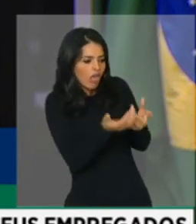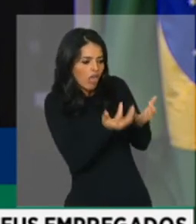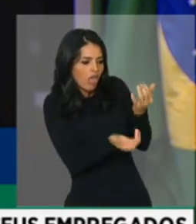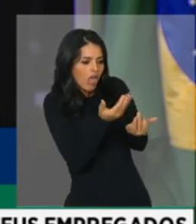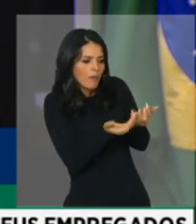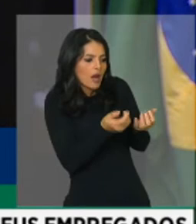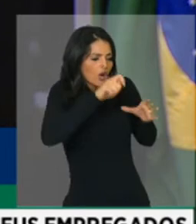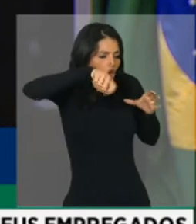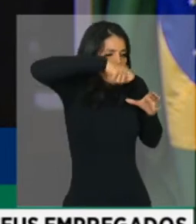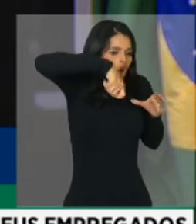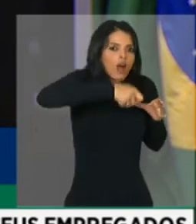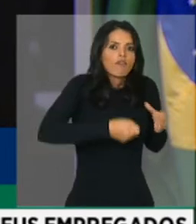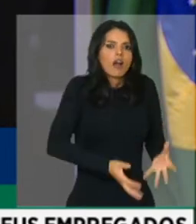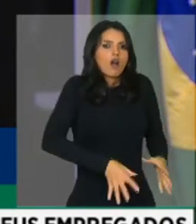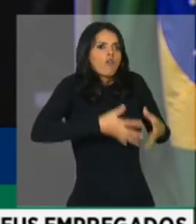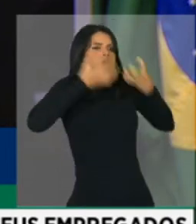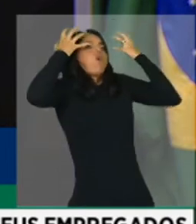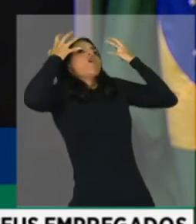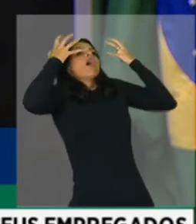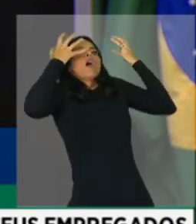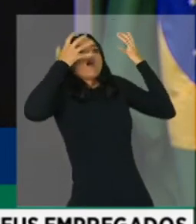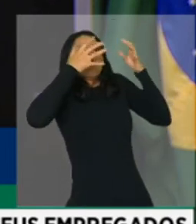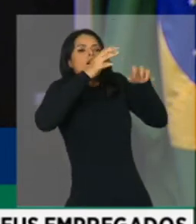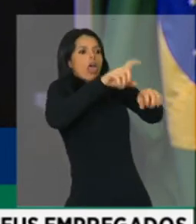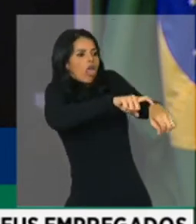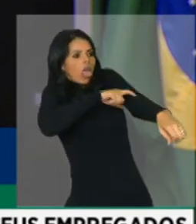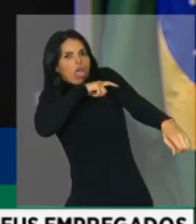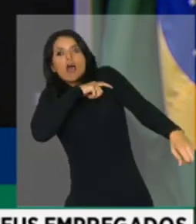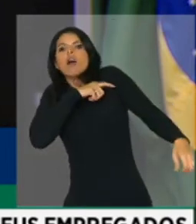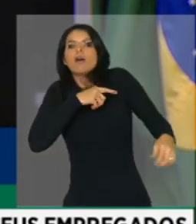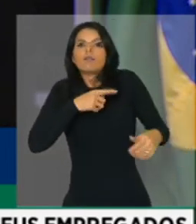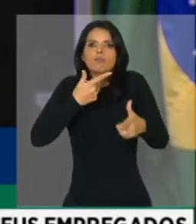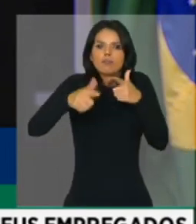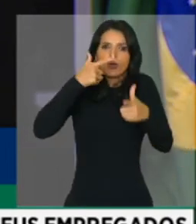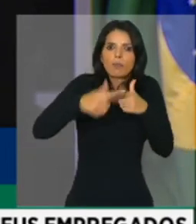SUBIR.... O POVO NÃO COME MAIS CARNE... E NEM FRANGO. DAQUI A POUCO NEM OVO... O